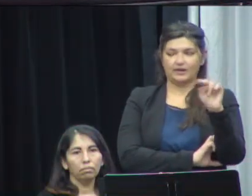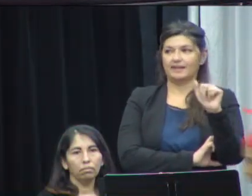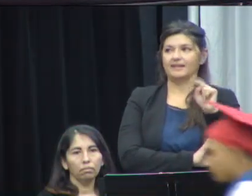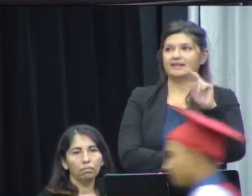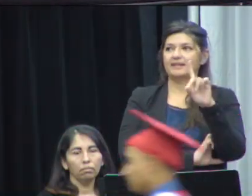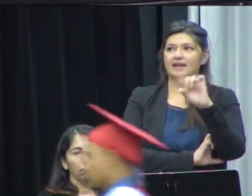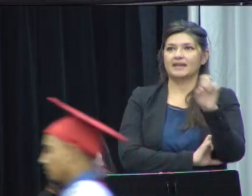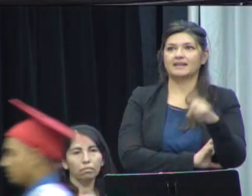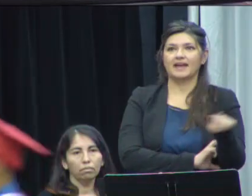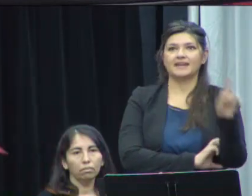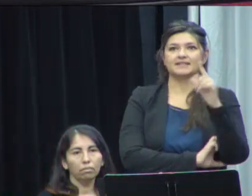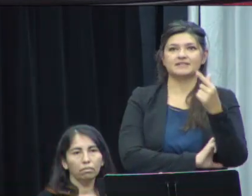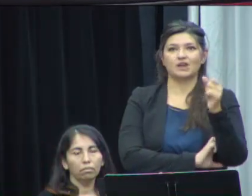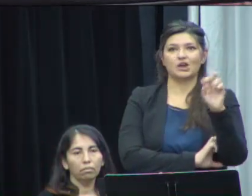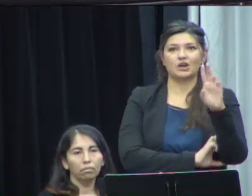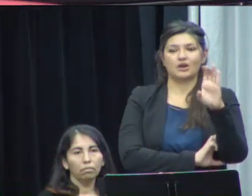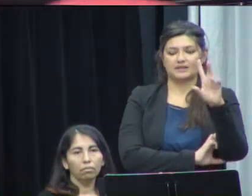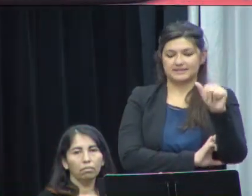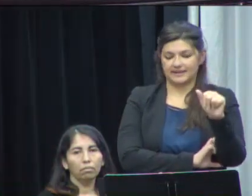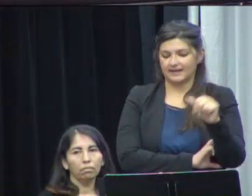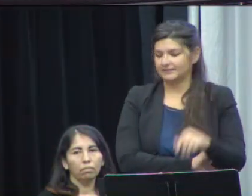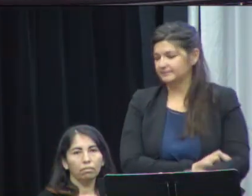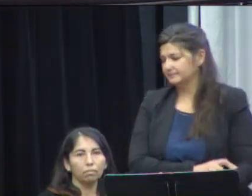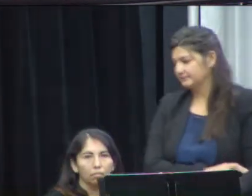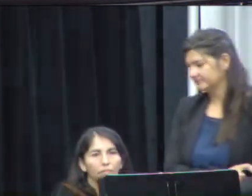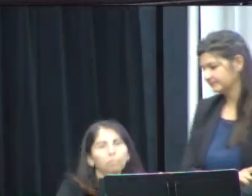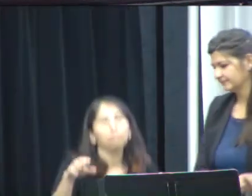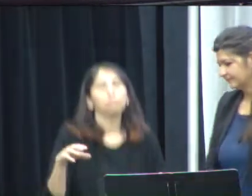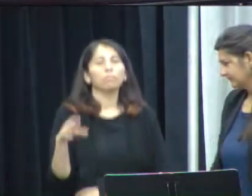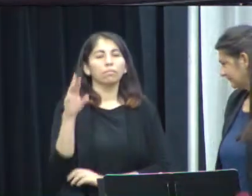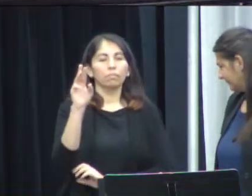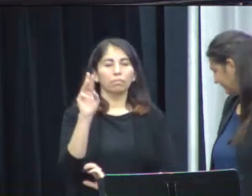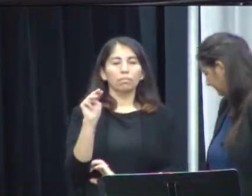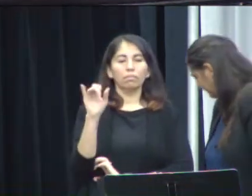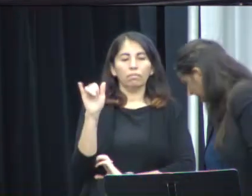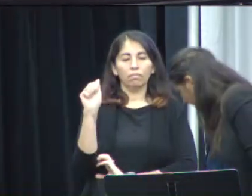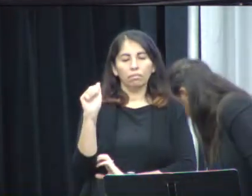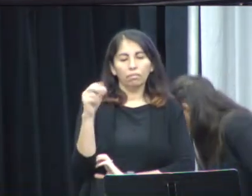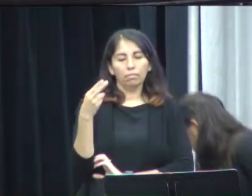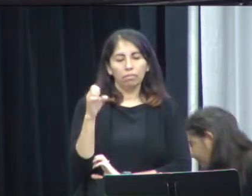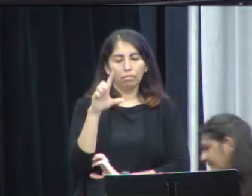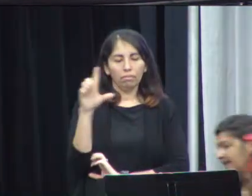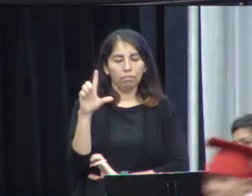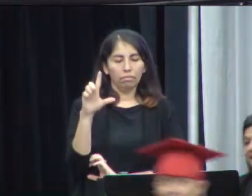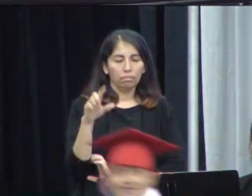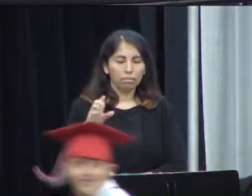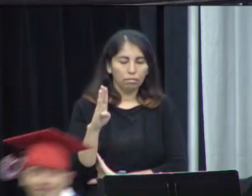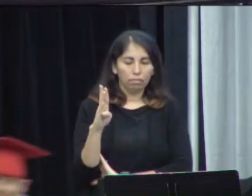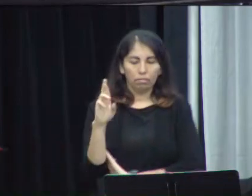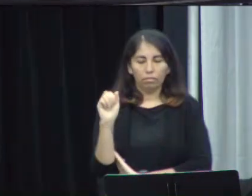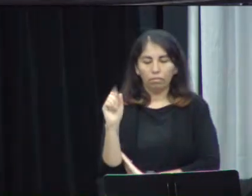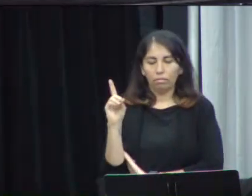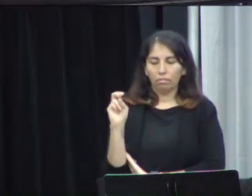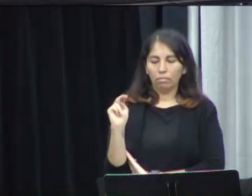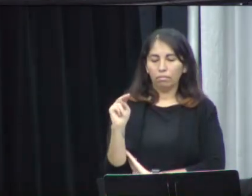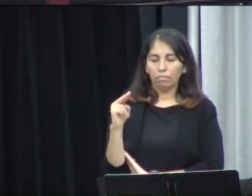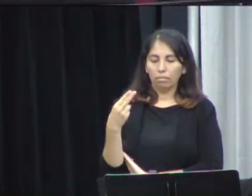(audience applauds) Maya Hill. (audience applauds) Braden Houte.